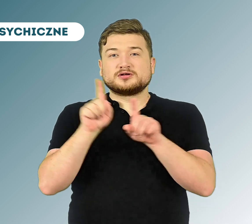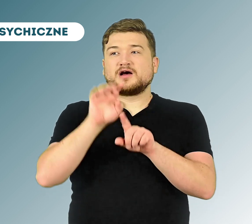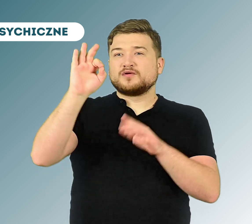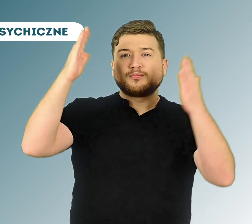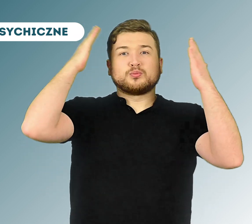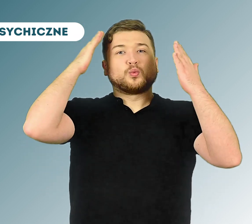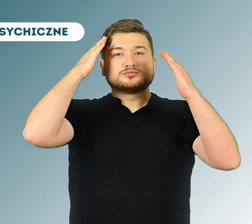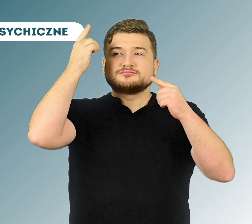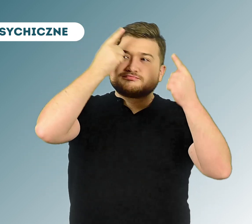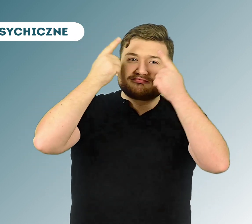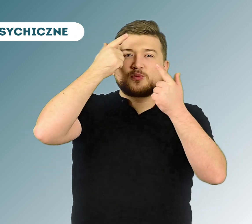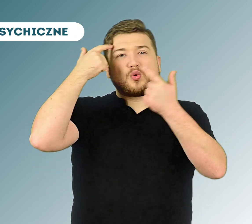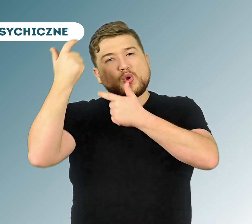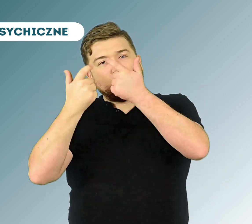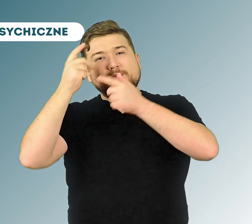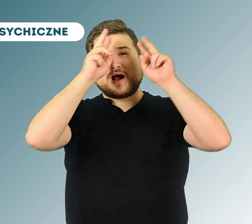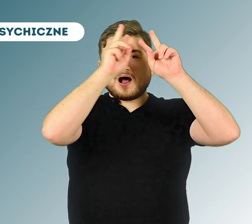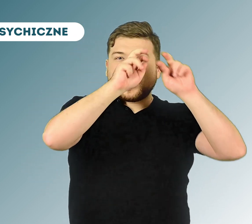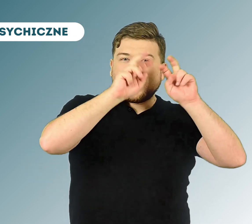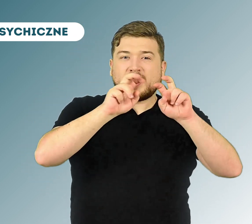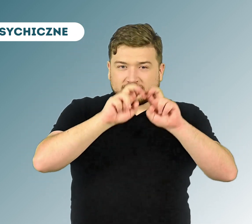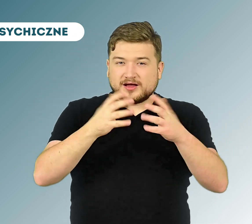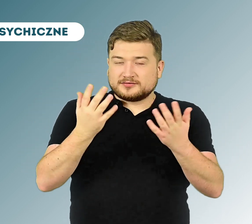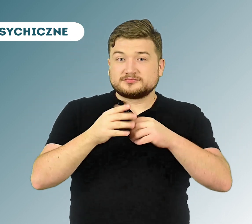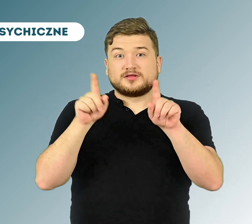oraz inne czynności umysłowe